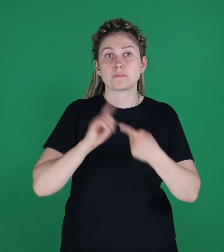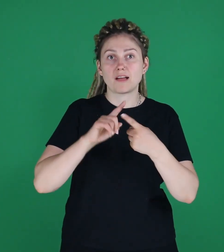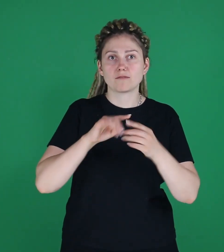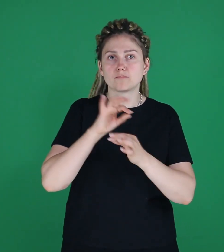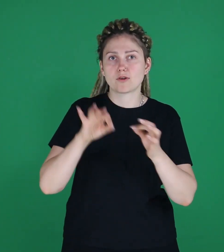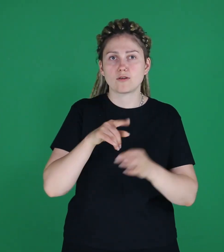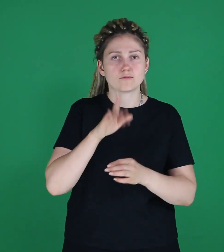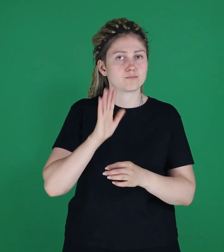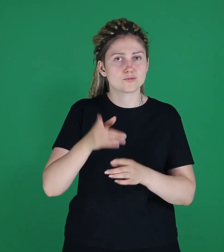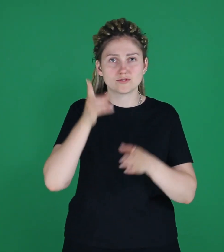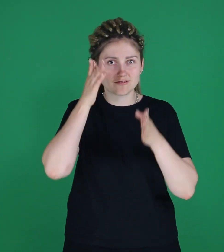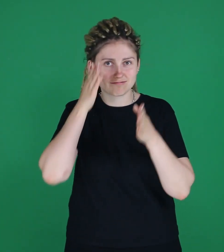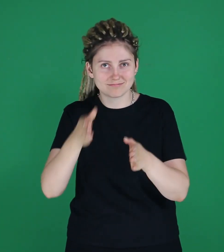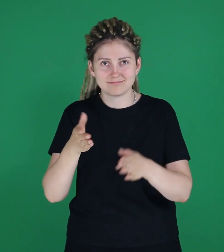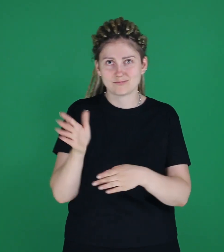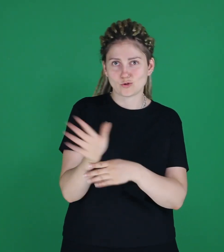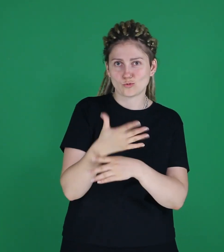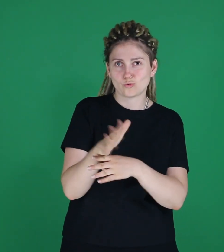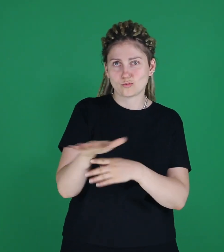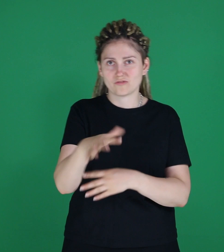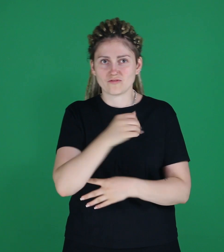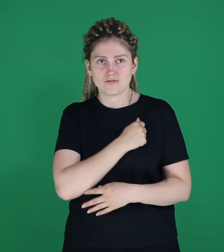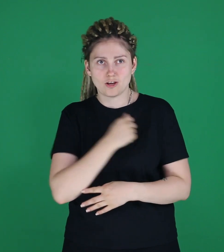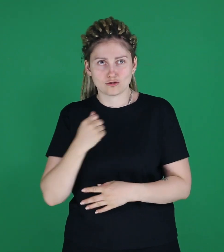Перший проект буде доступний як прогулянка Варшавою.